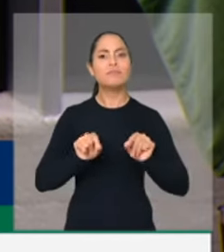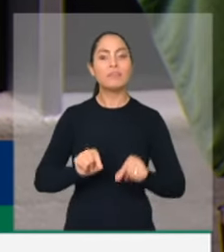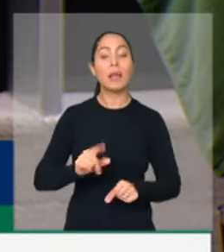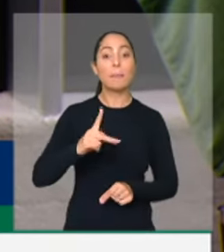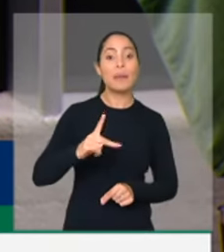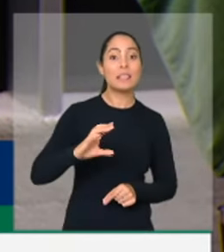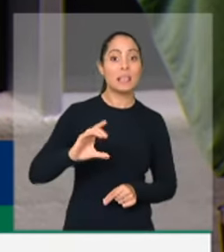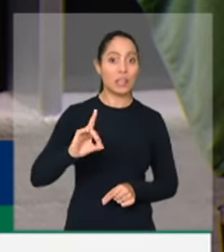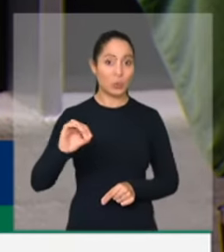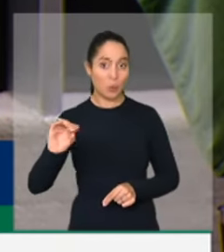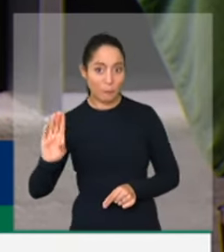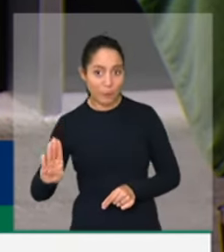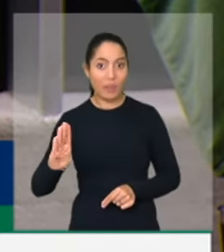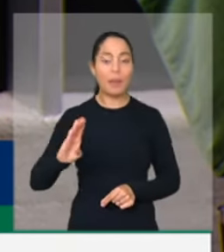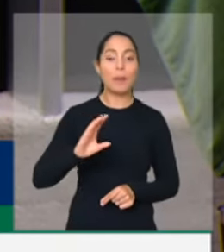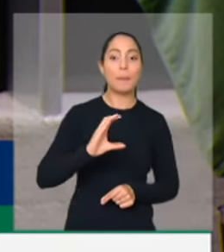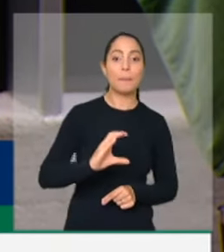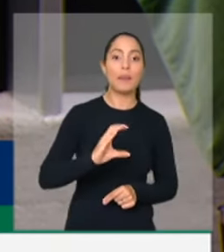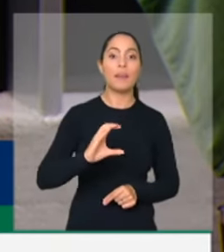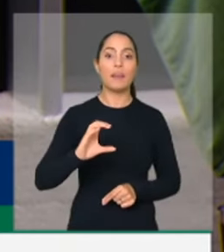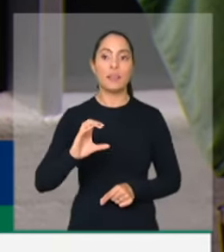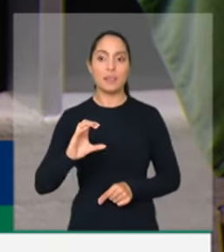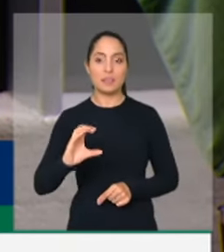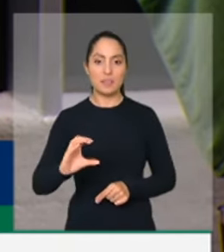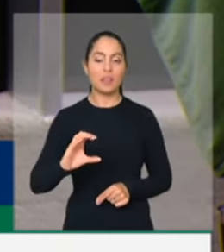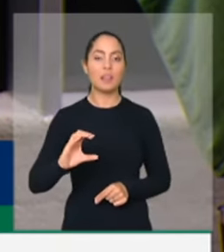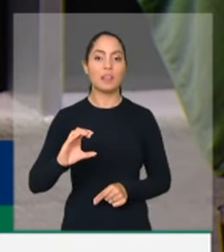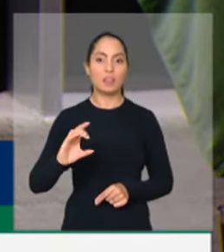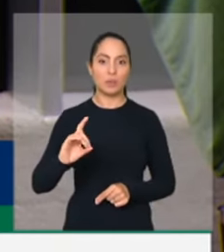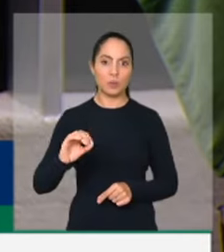PSB, O PSOL, O PCO , O PDT ESTIVERAM CONOSCO NESSA CAMINHADA SEM ABAIXAR A CABEÇ A. OS MOMENTOS MAIS DIFÍCEIS